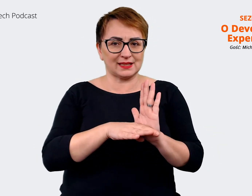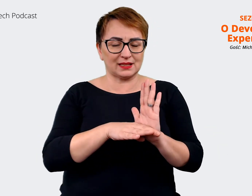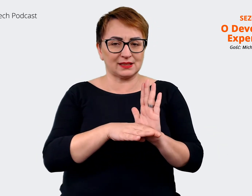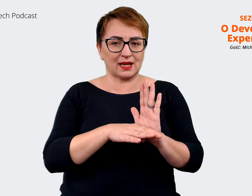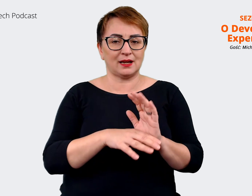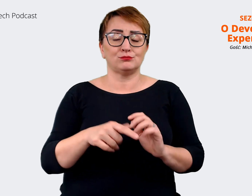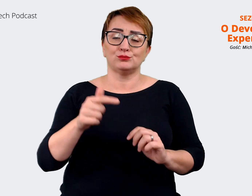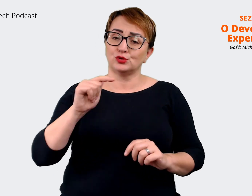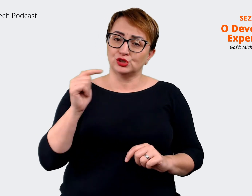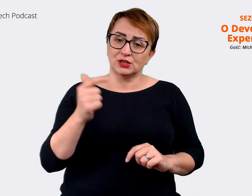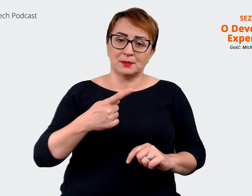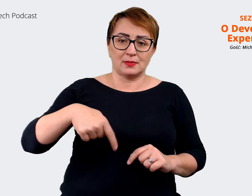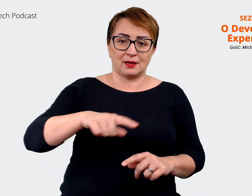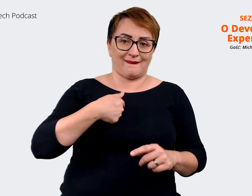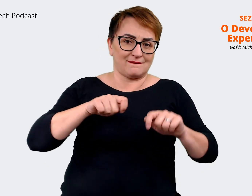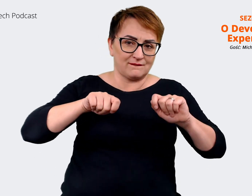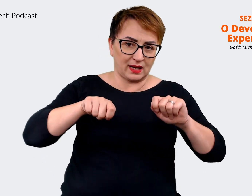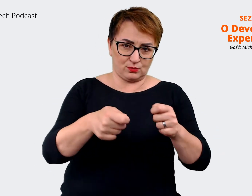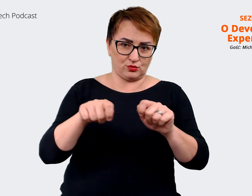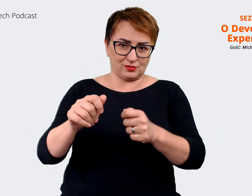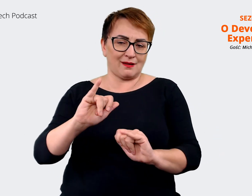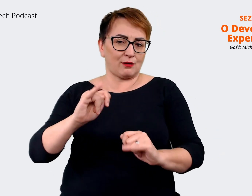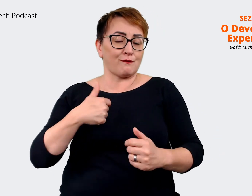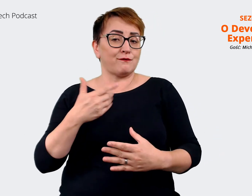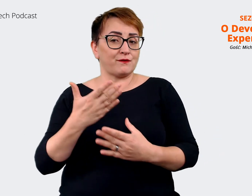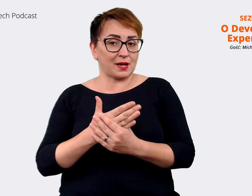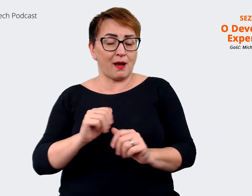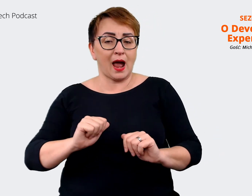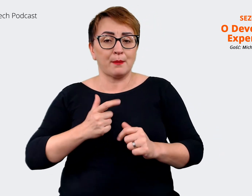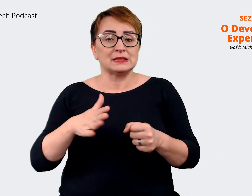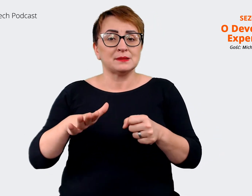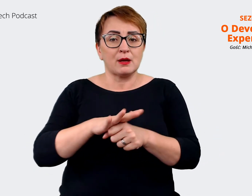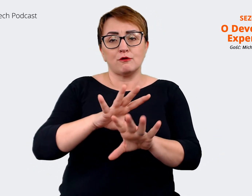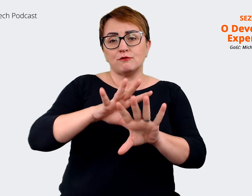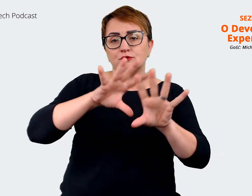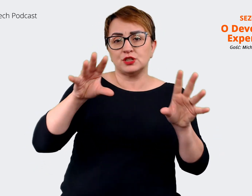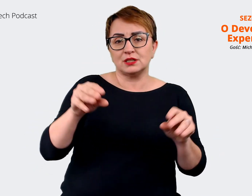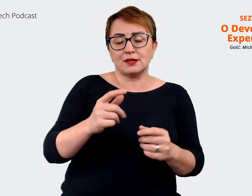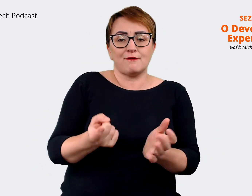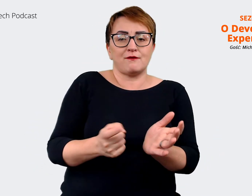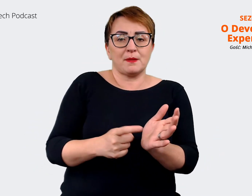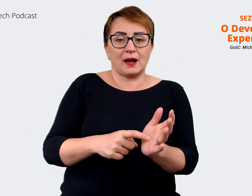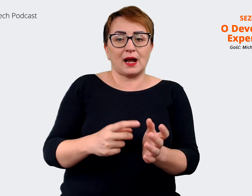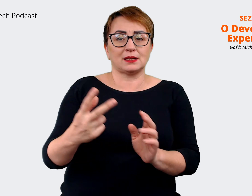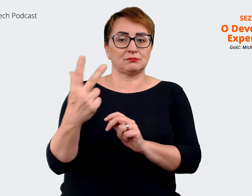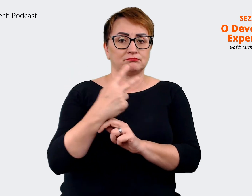tak musimy wymuszać jako firma, chociażby żeby spełniać wszelkie jakieś wymagania audytora.